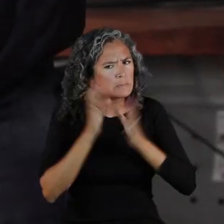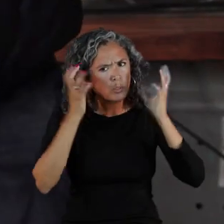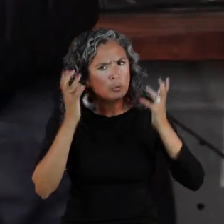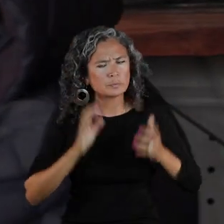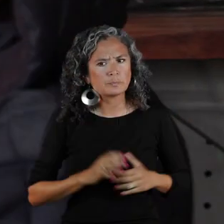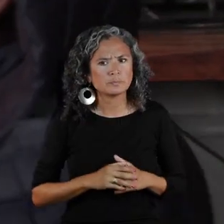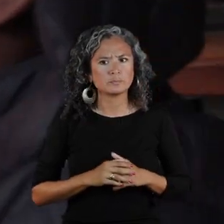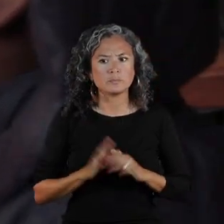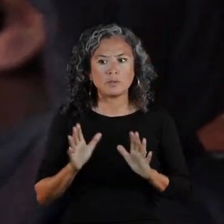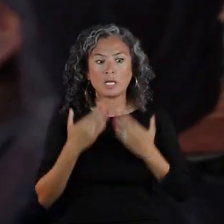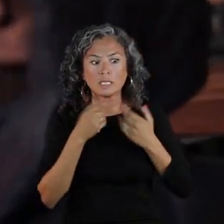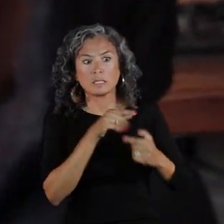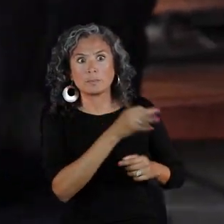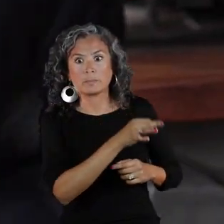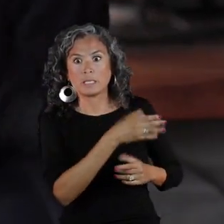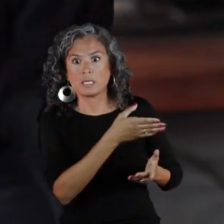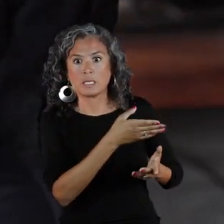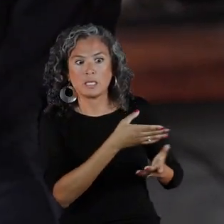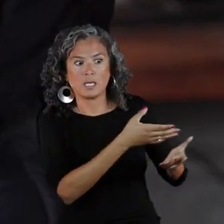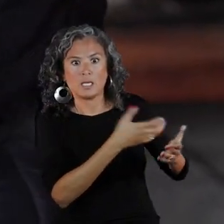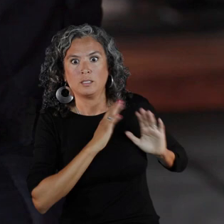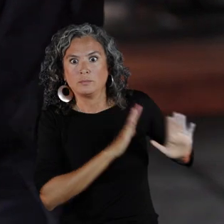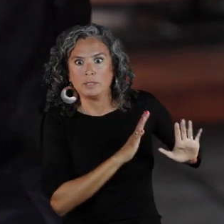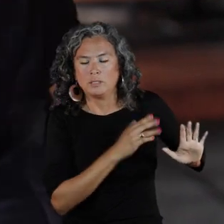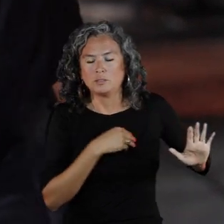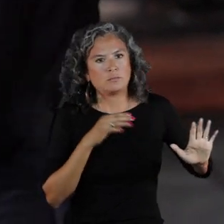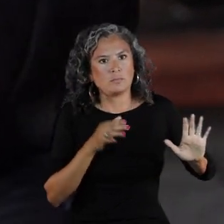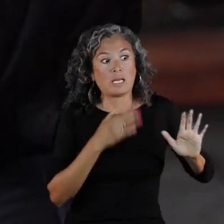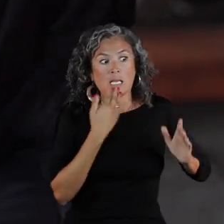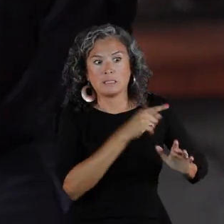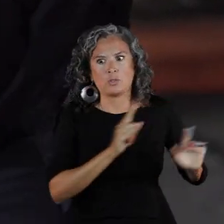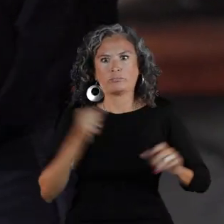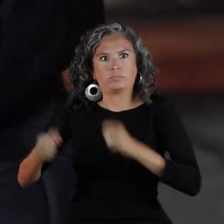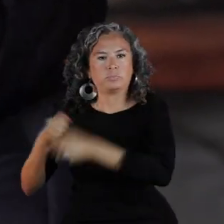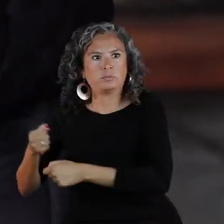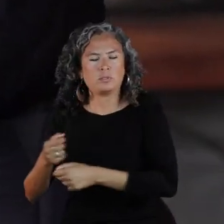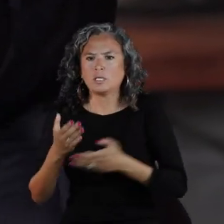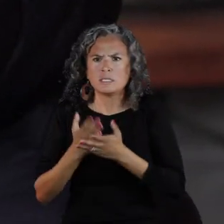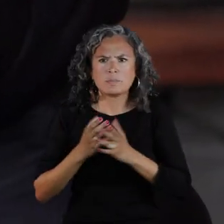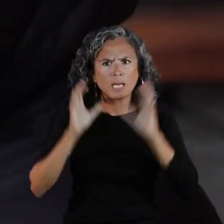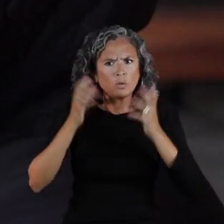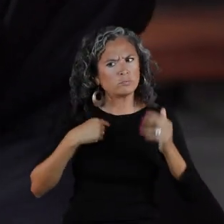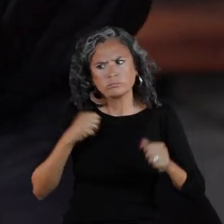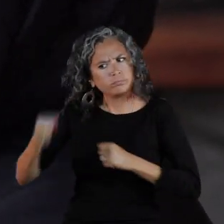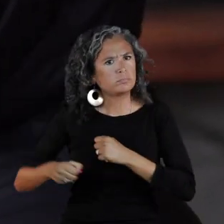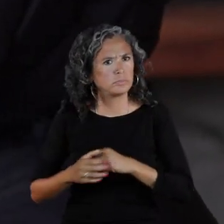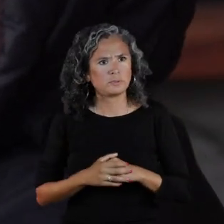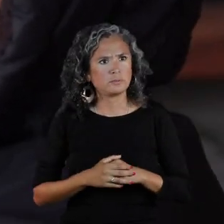me enojo, y si no fuese por mi hermana, ya lo habría golpeado, si me enojo, lo golpeo,